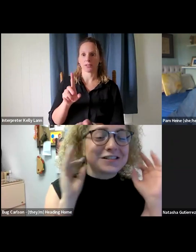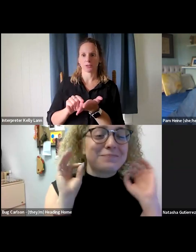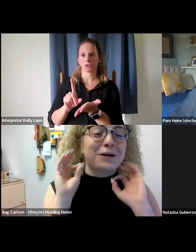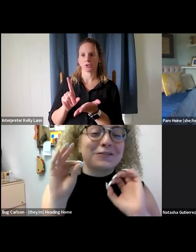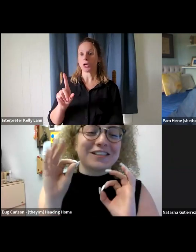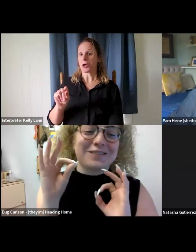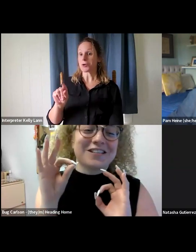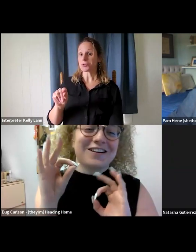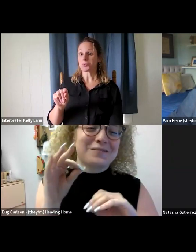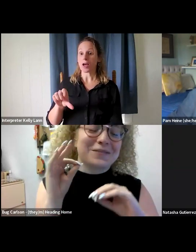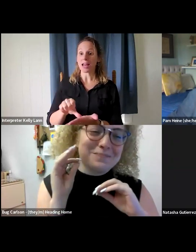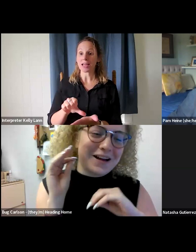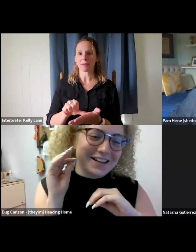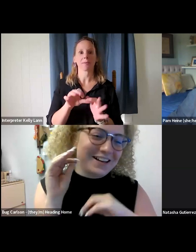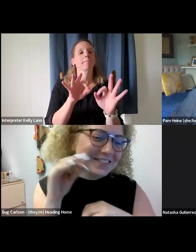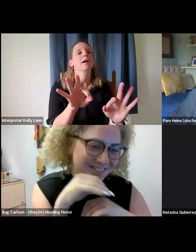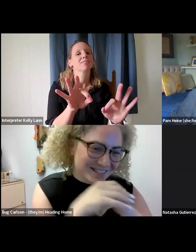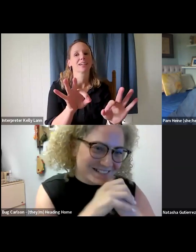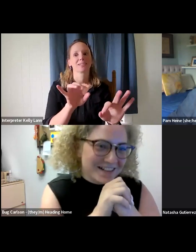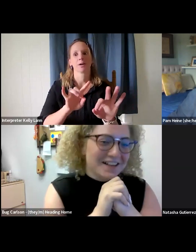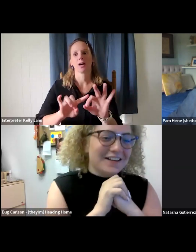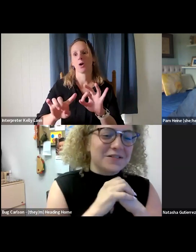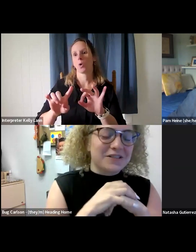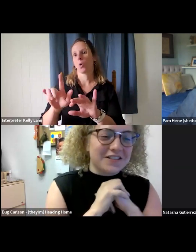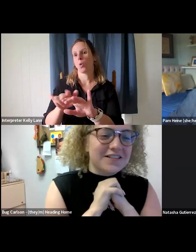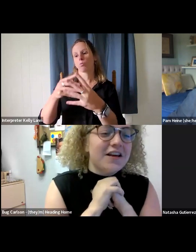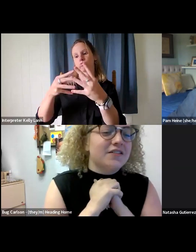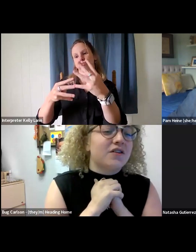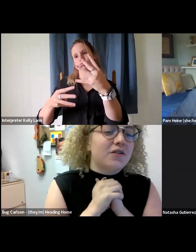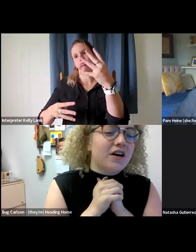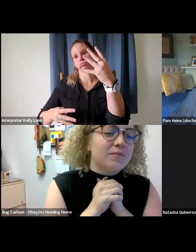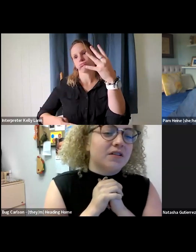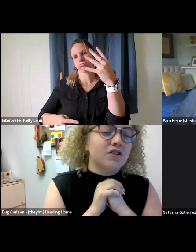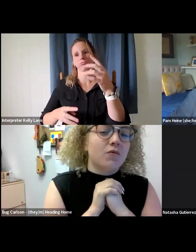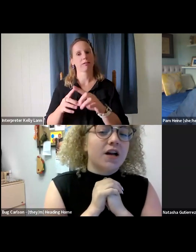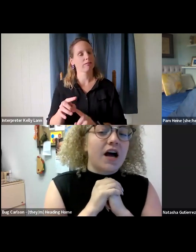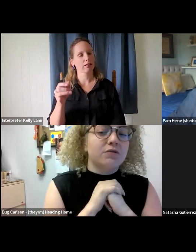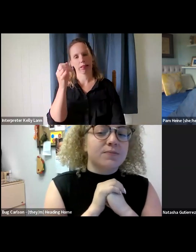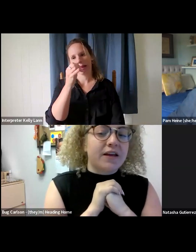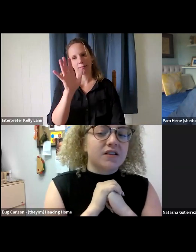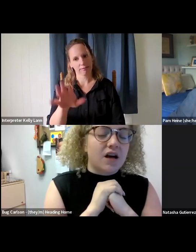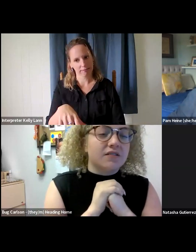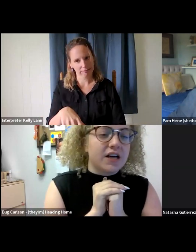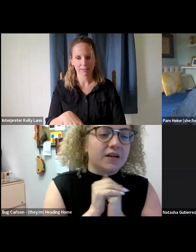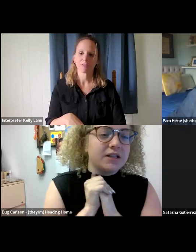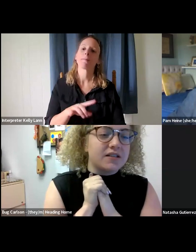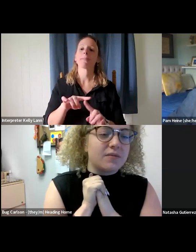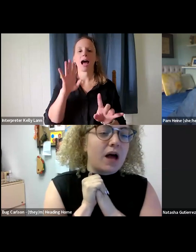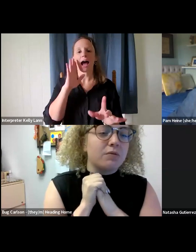Era un MSR perfecto, pero Dios mío, era absurdo. Así que, ¿saben qué? Yo paso mucho tiempo en eso,